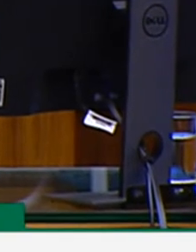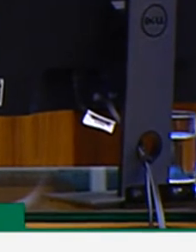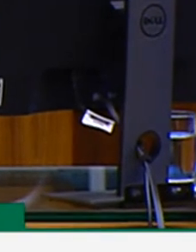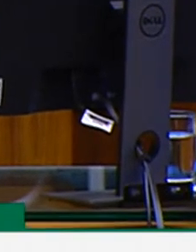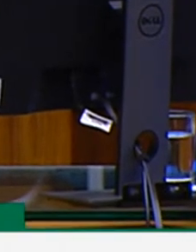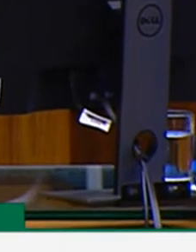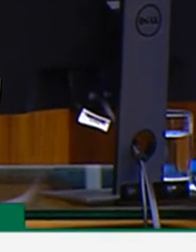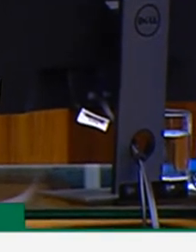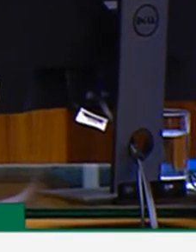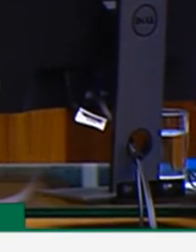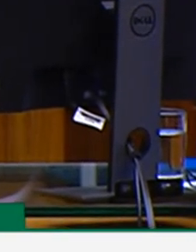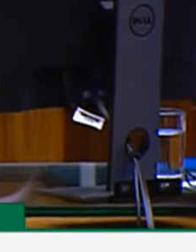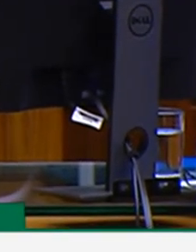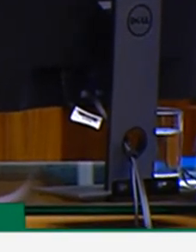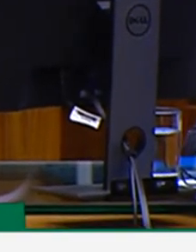DE LEI NÚMERO 886/21,